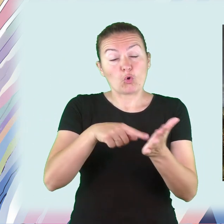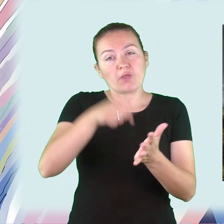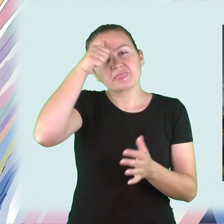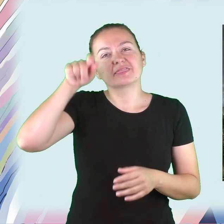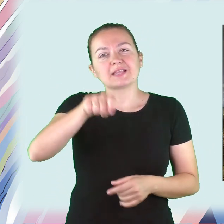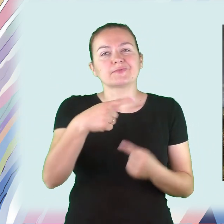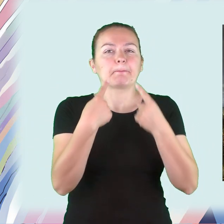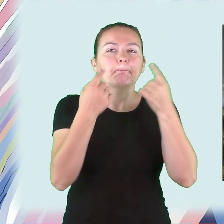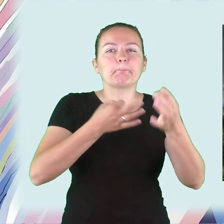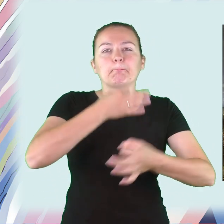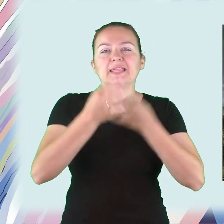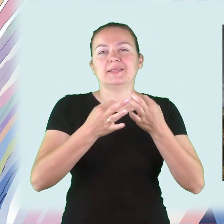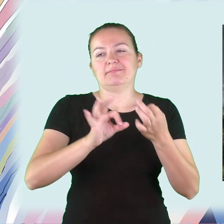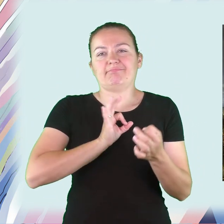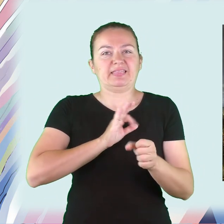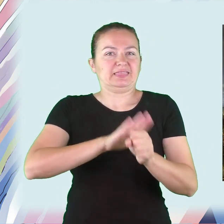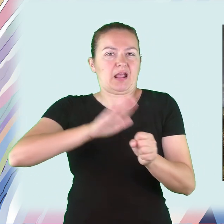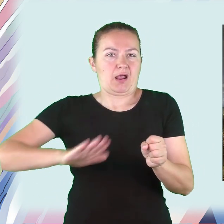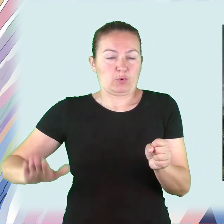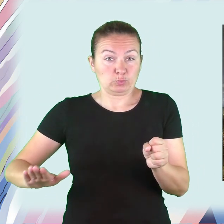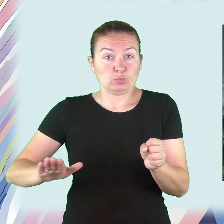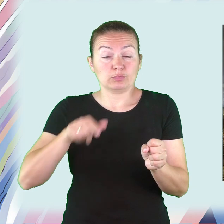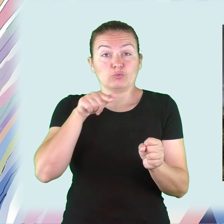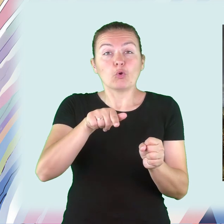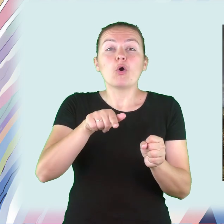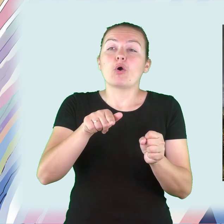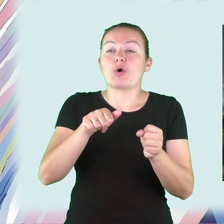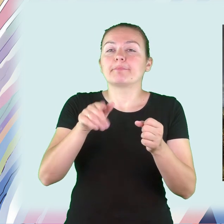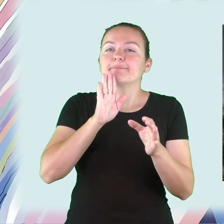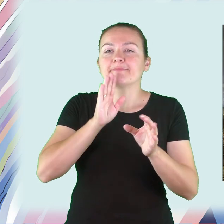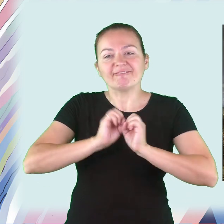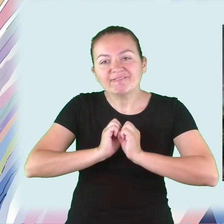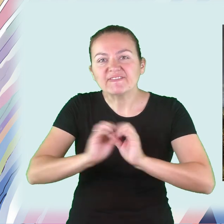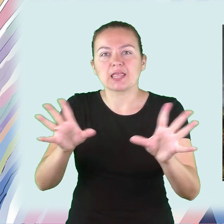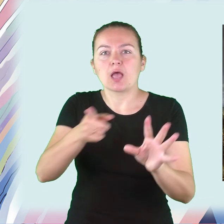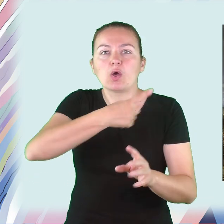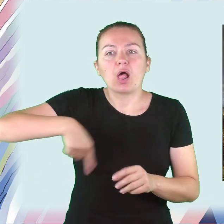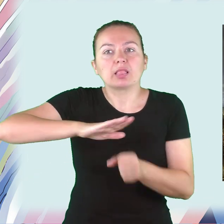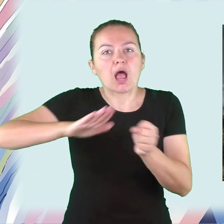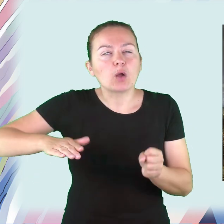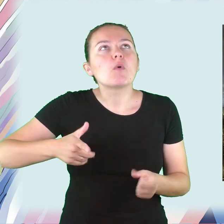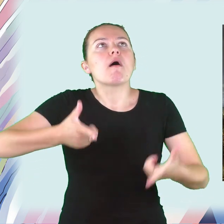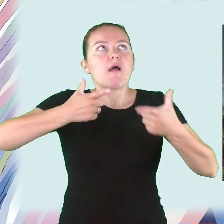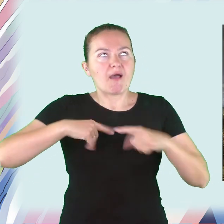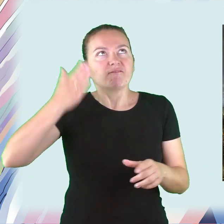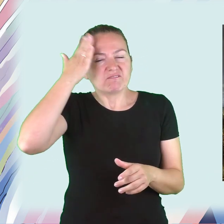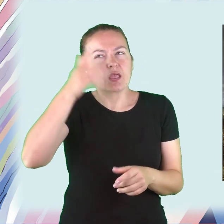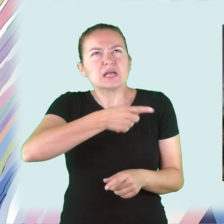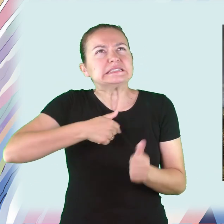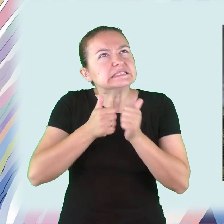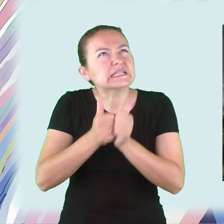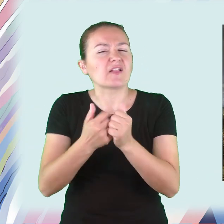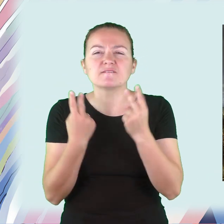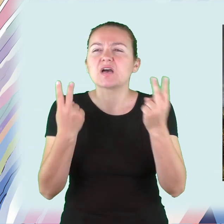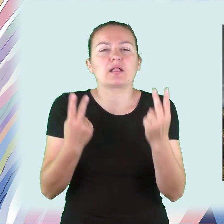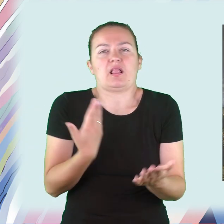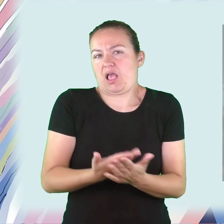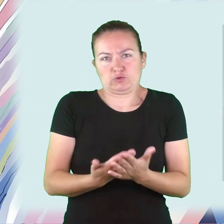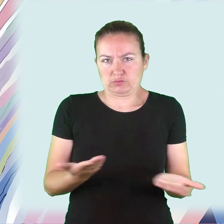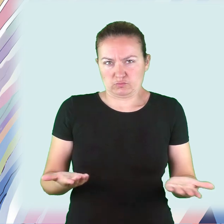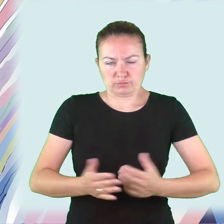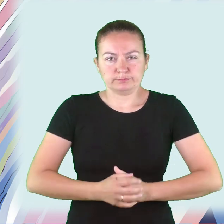Był to tak zwany mit narodowy. Ten mit tłumaczył, jak ważne zadanie ma nasz naród.